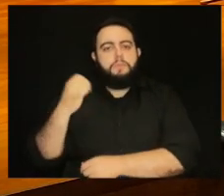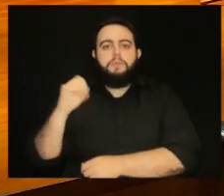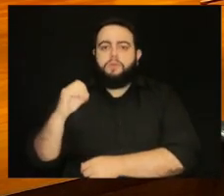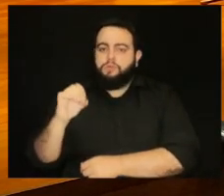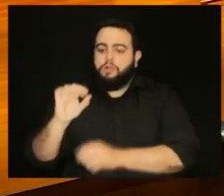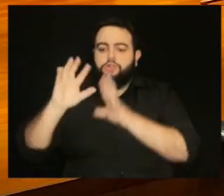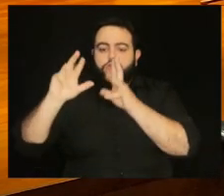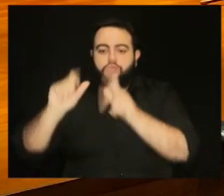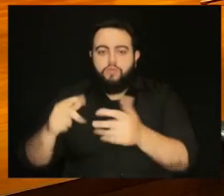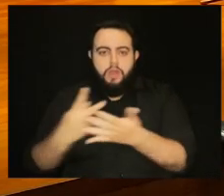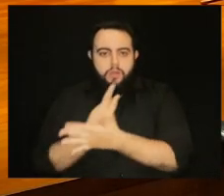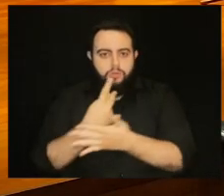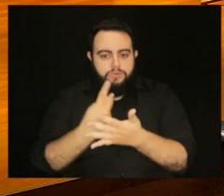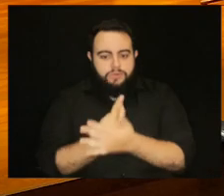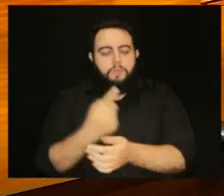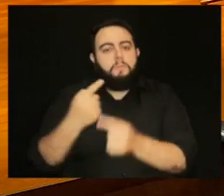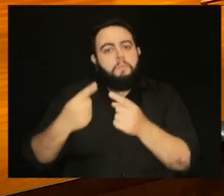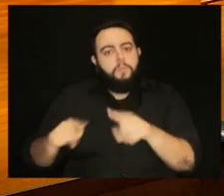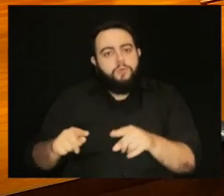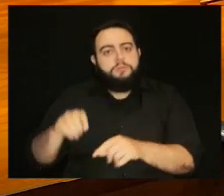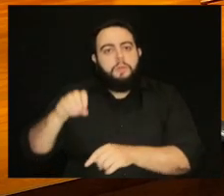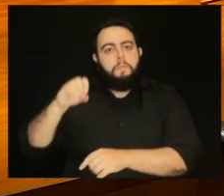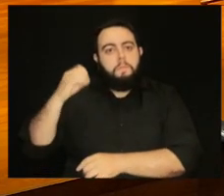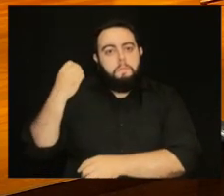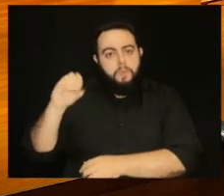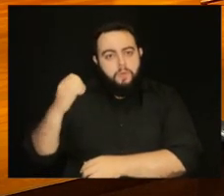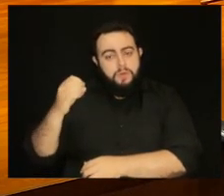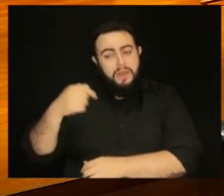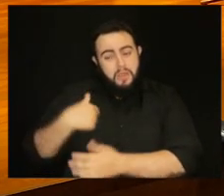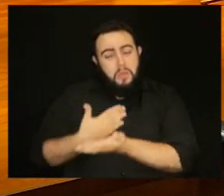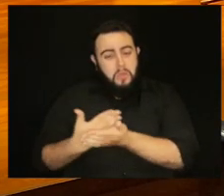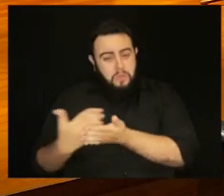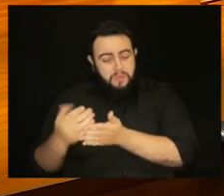Porto Alegre nos primeiros 30 anos do século 20, quando eu comecei a pesquisar era a coisa que eu